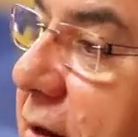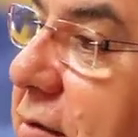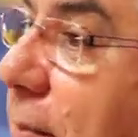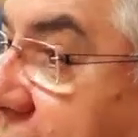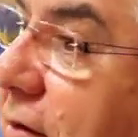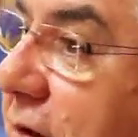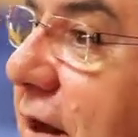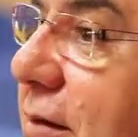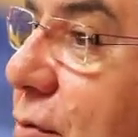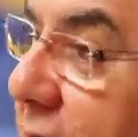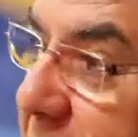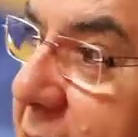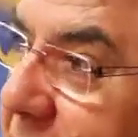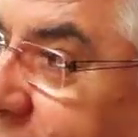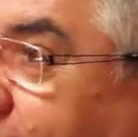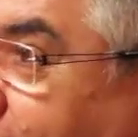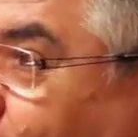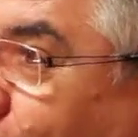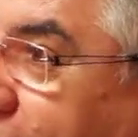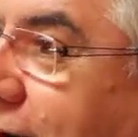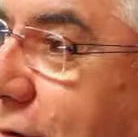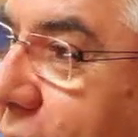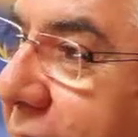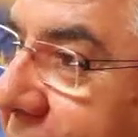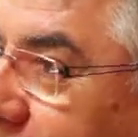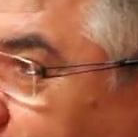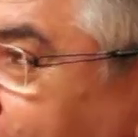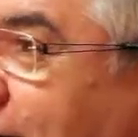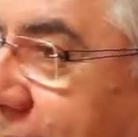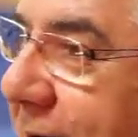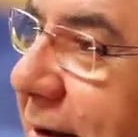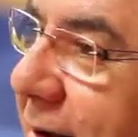Parece que se hace en Cataluña y quién lo coordina es Joan Canela